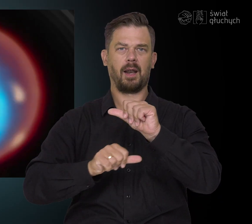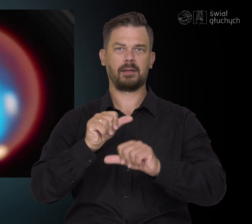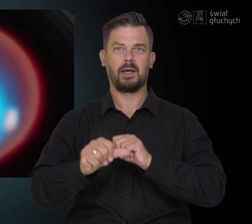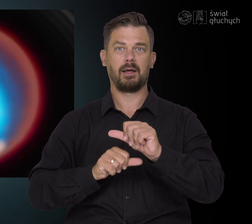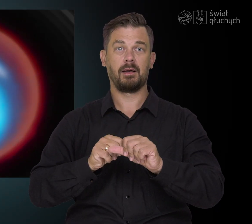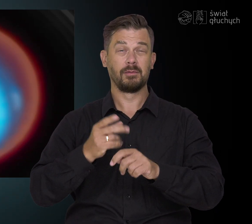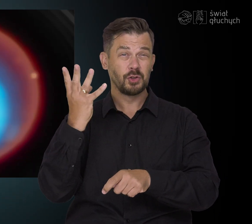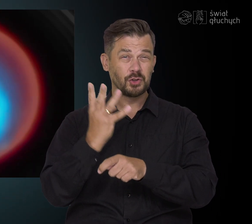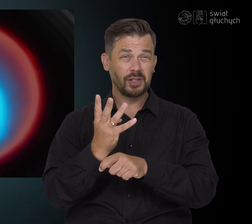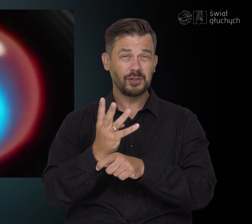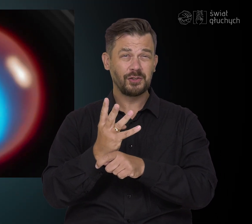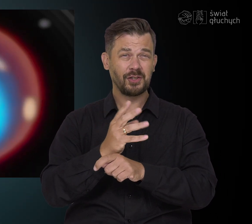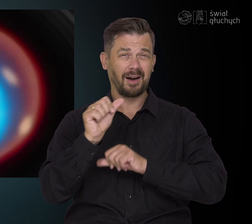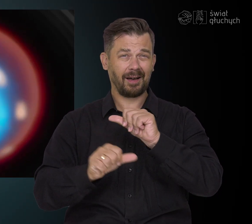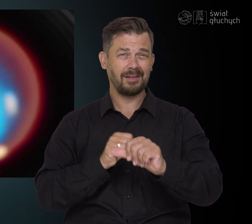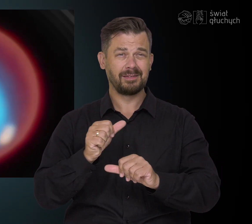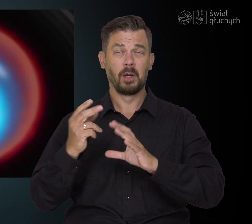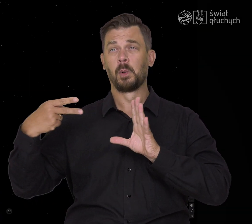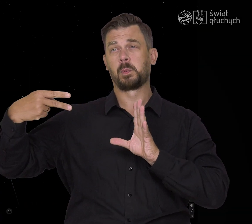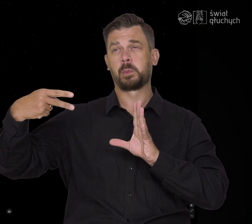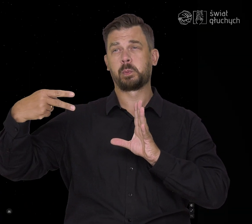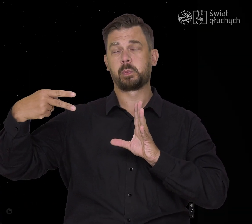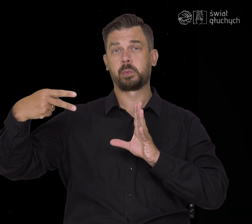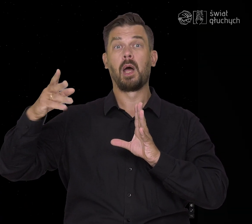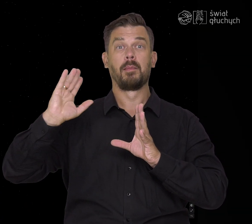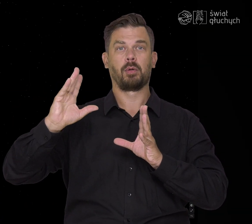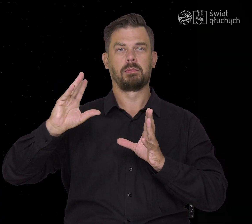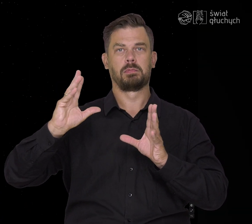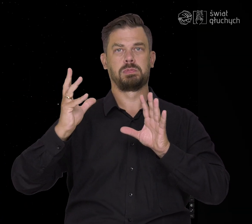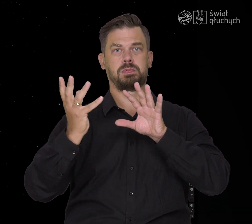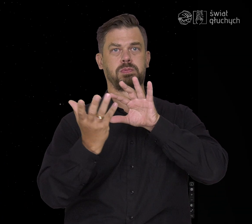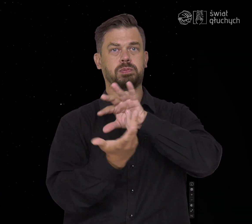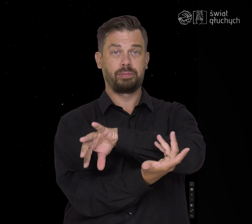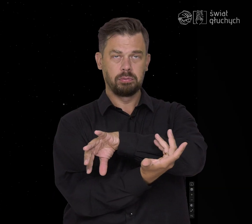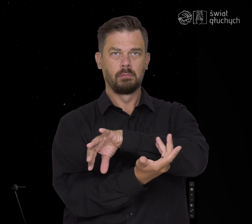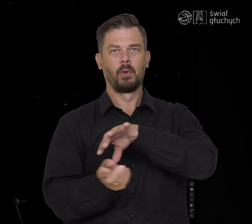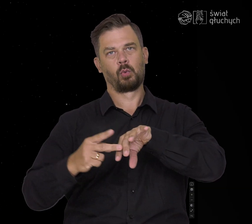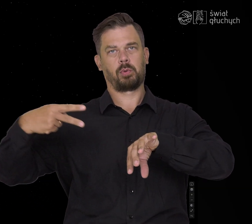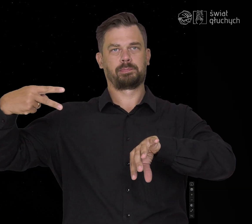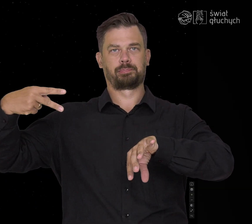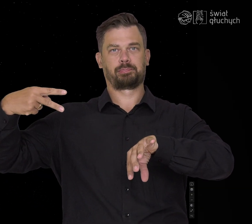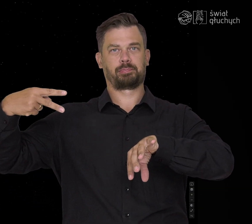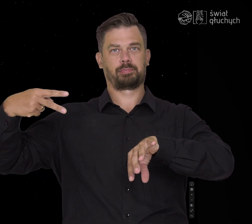To lato, które trwa ponad 4 dekady. A kiedy ten czas mija, planeta po prostu odwraca się drugą stroną